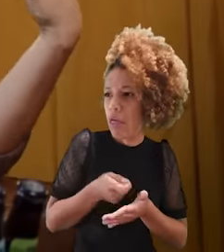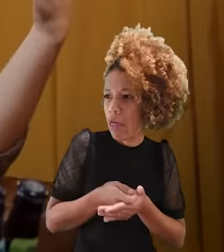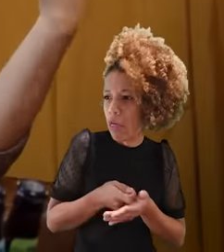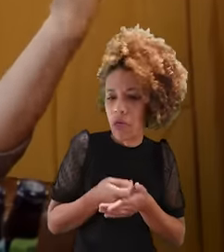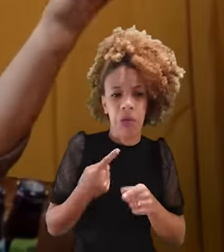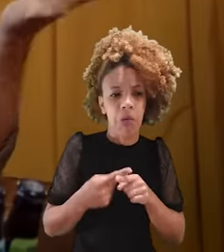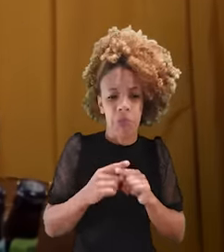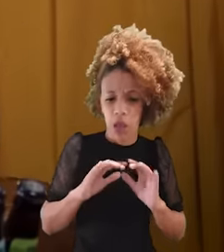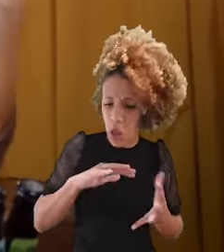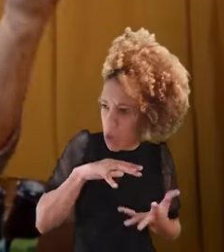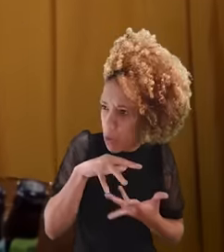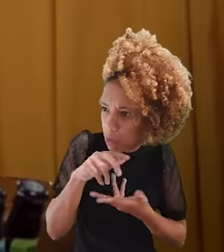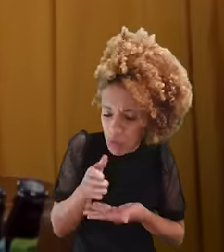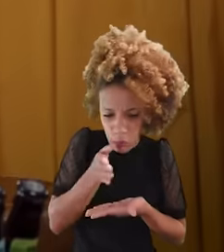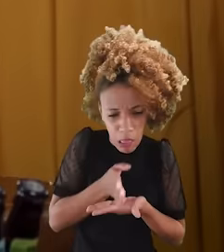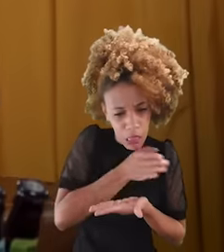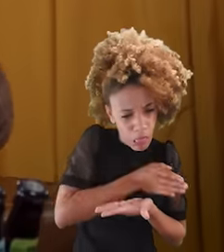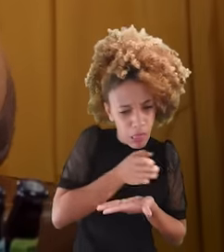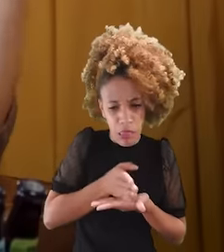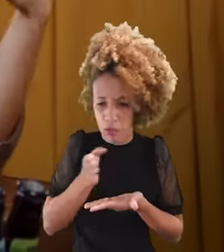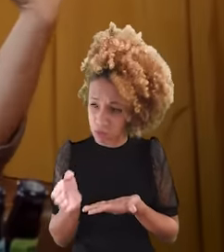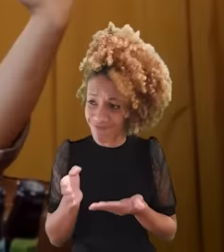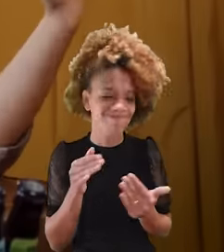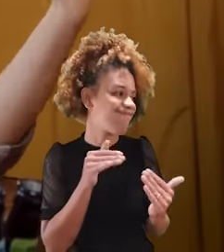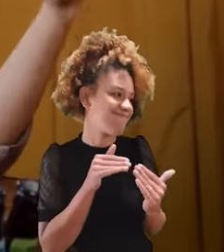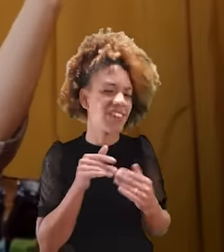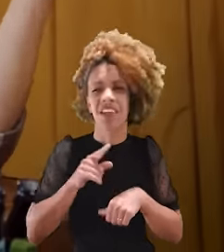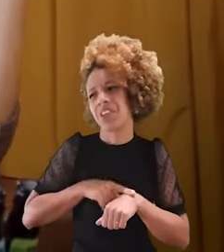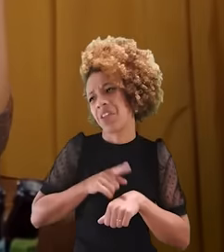mundo é todo já todo mundo meio que qualquer coisa e que já tá na hora de um outro tipo